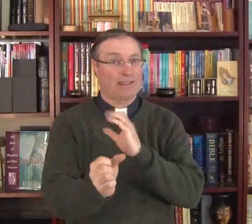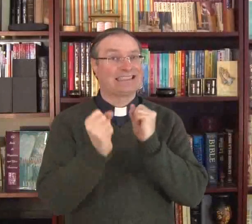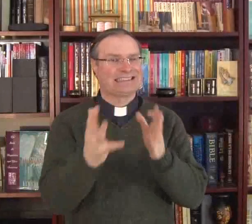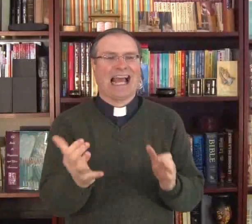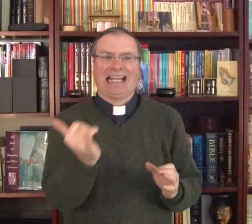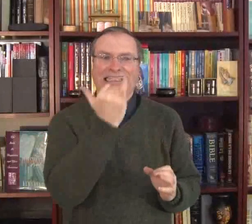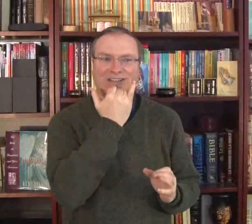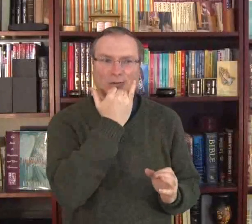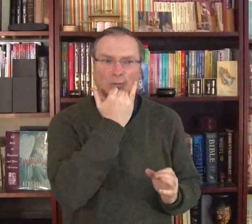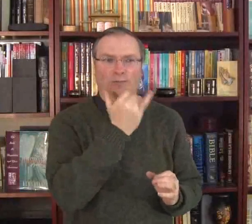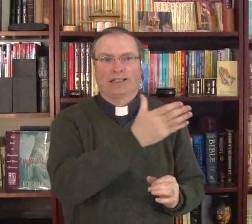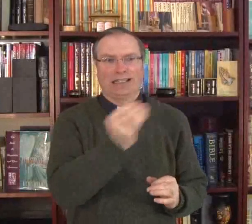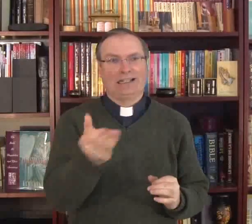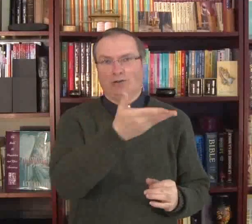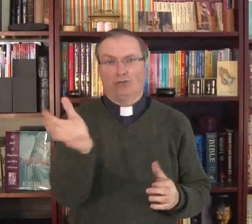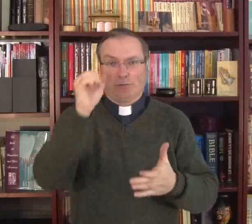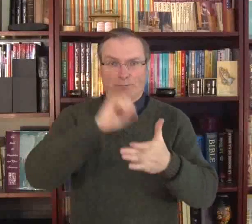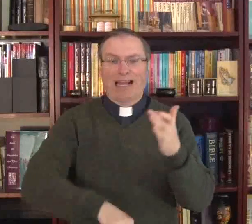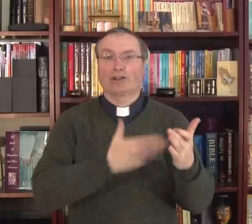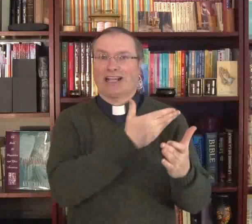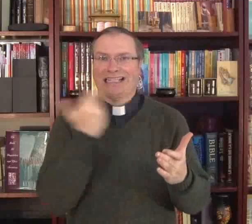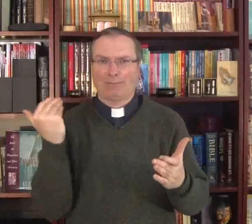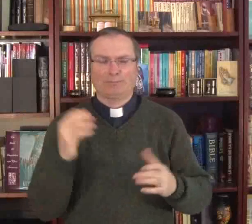sans défaut, et qu’il ne vous manque rien.